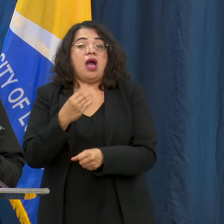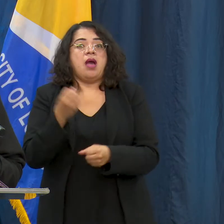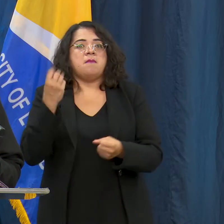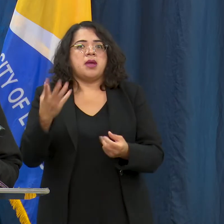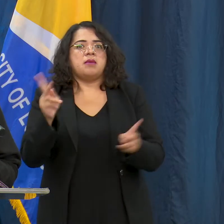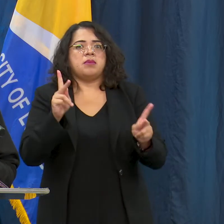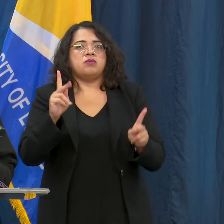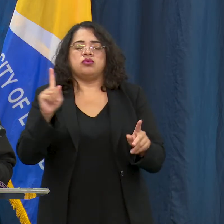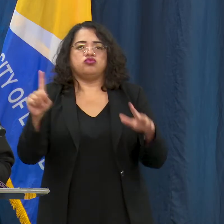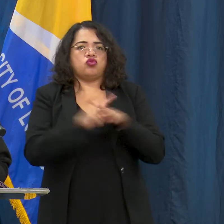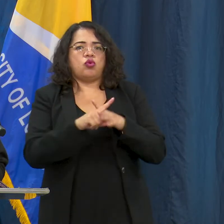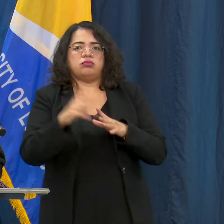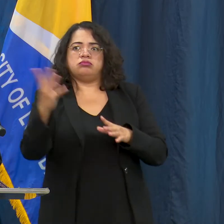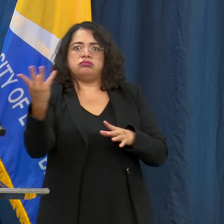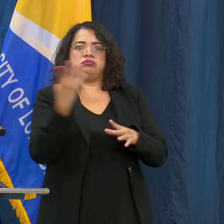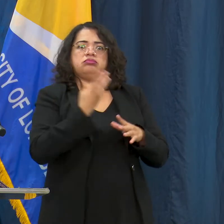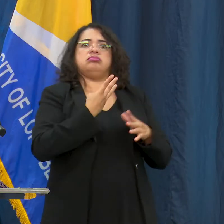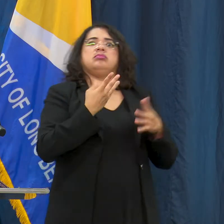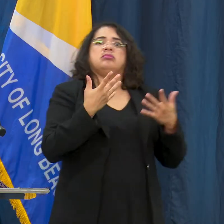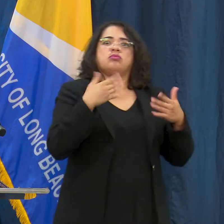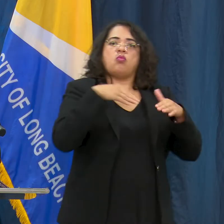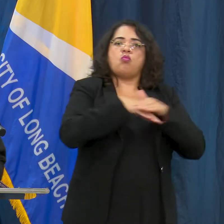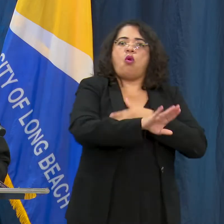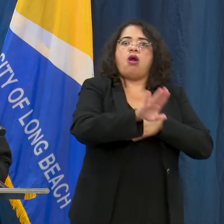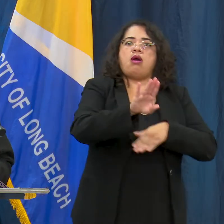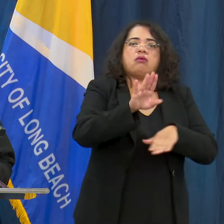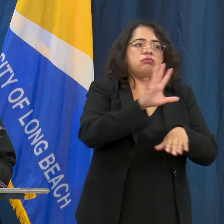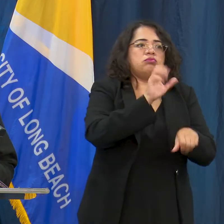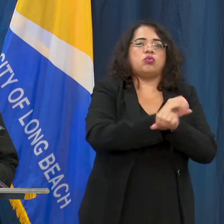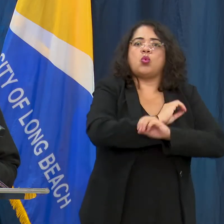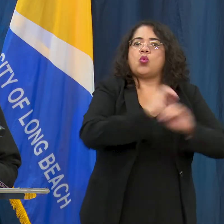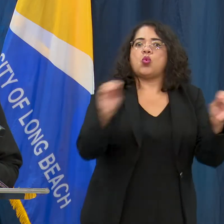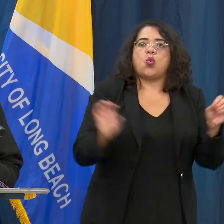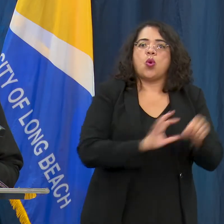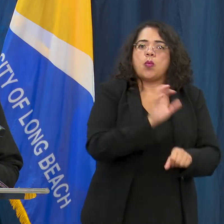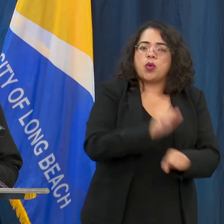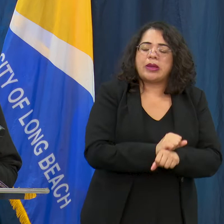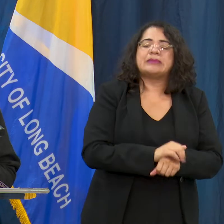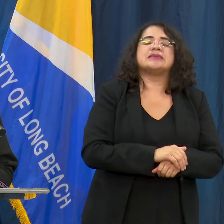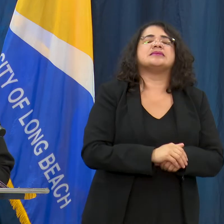los sitios de pruebas sin hacer una cita previa meant a aquarium Oh Sakura los